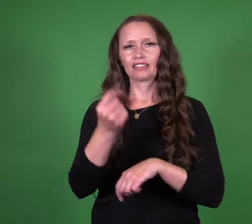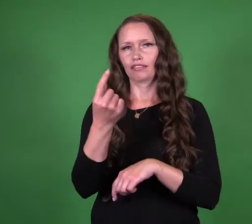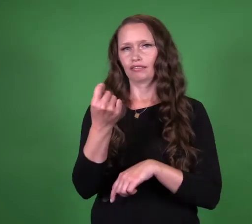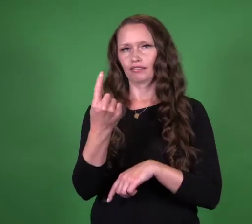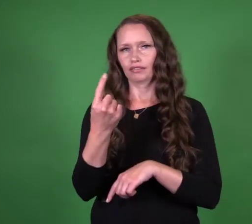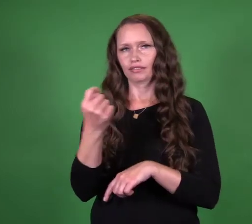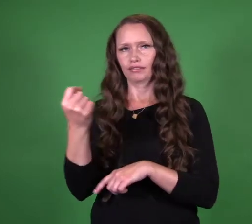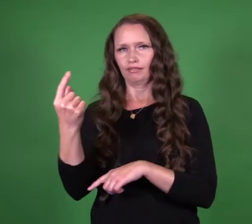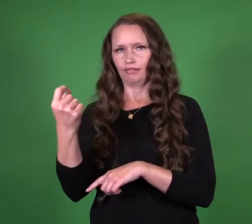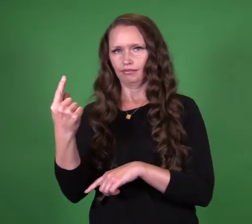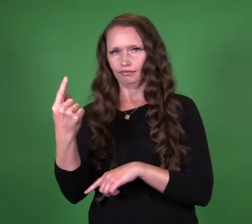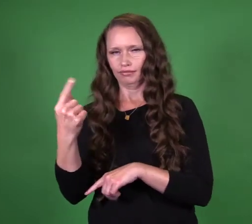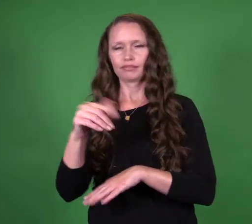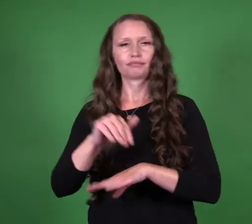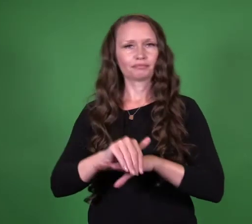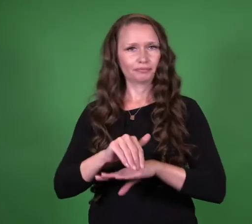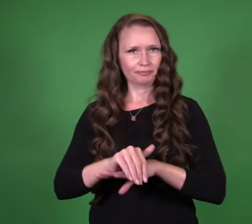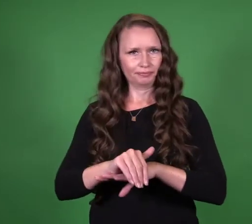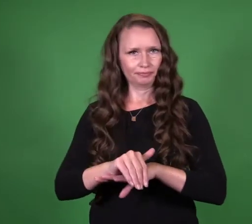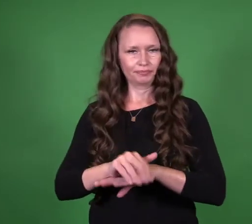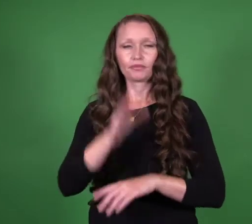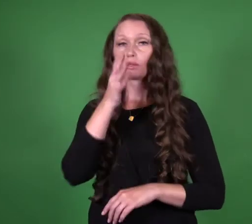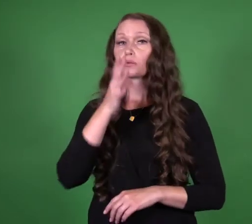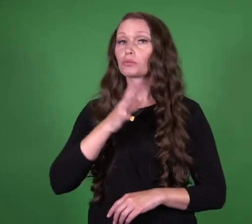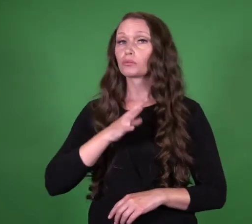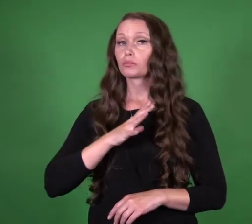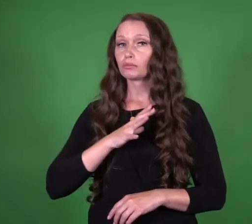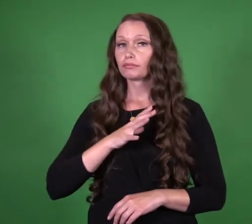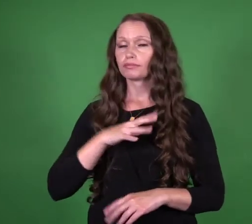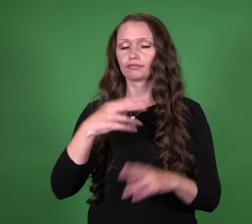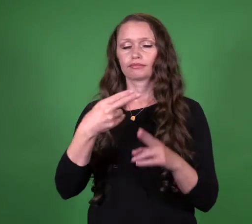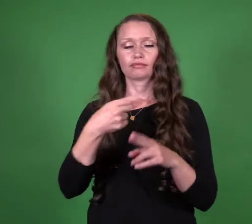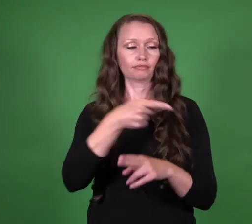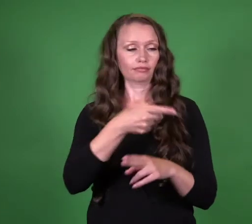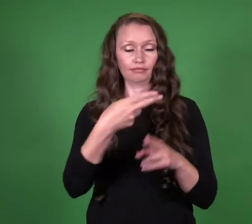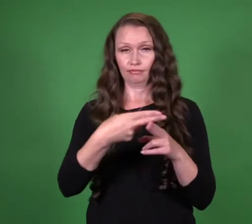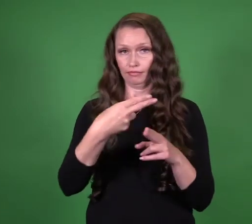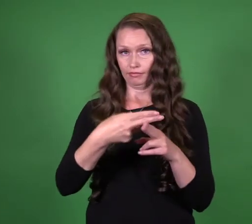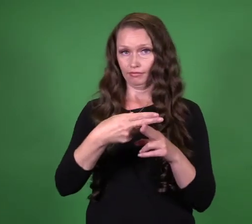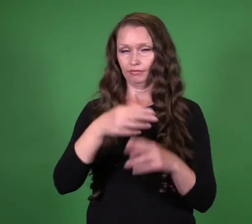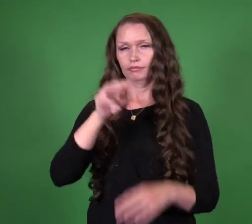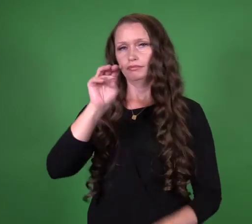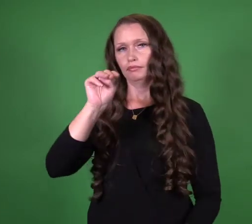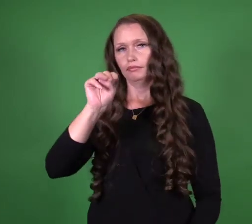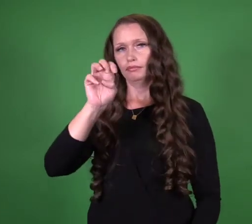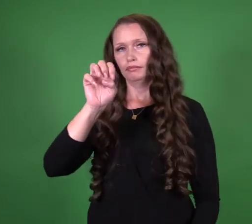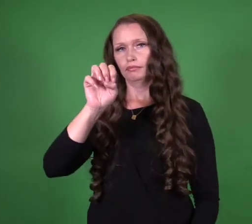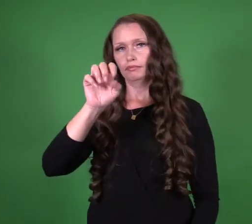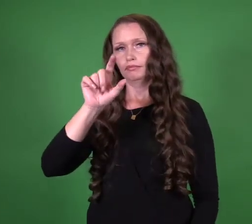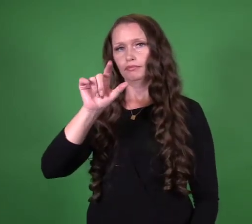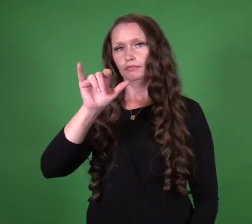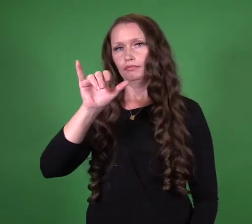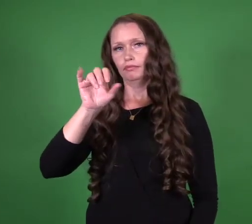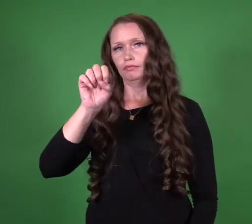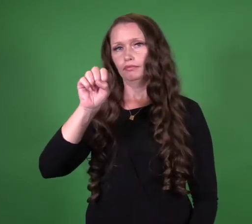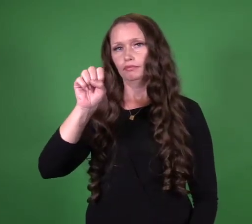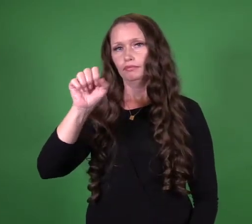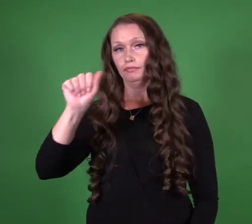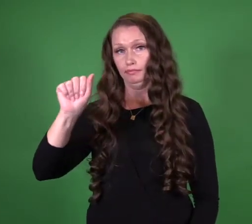Time: 11:11 pm (eve) Woman named: Melissa